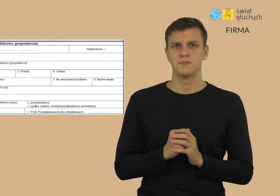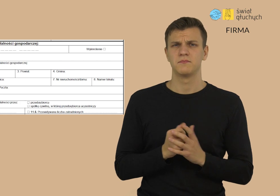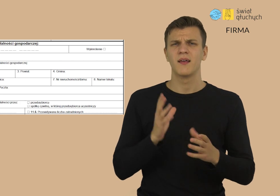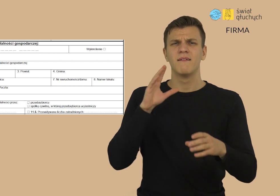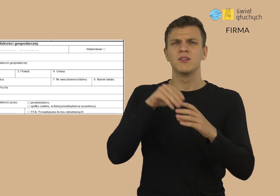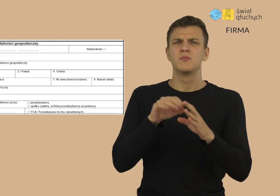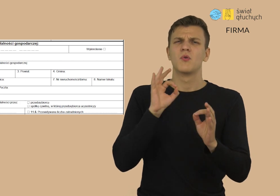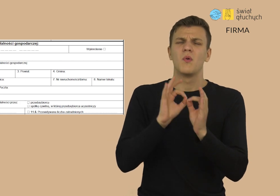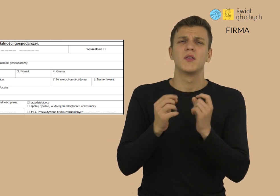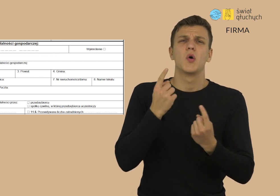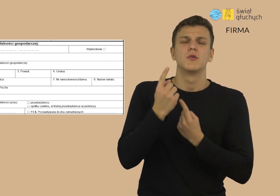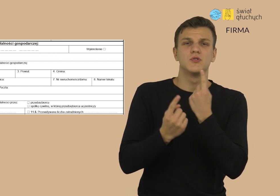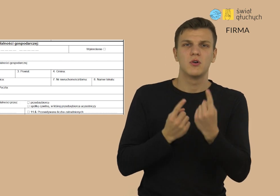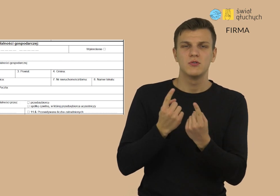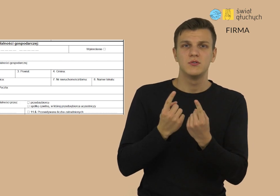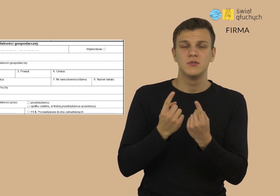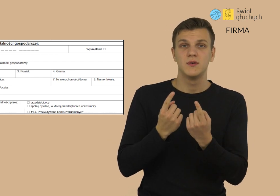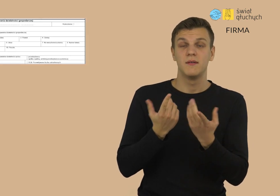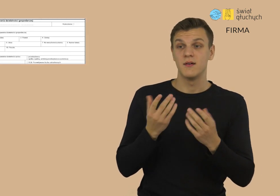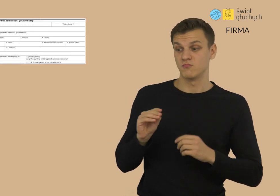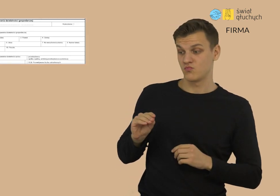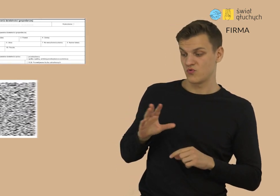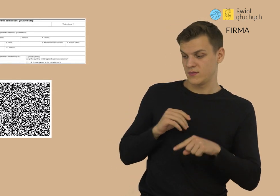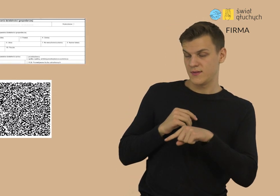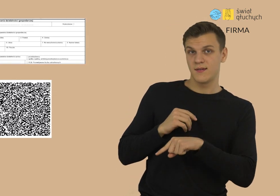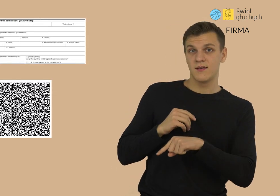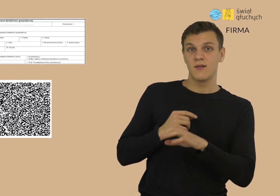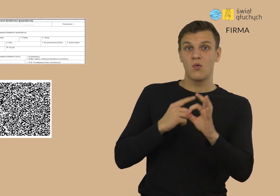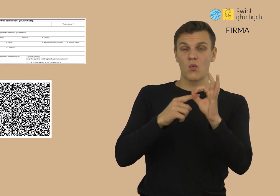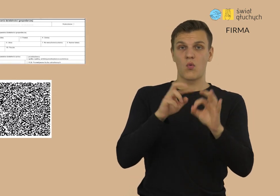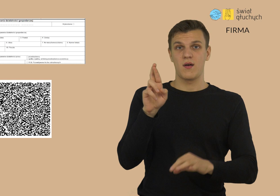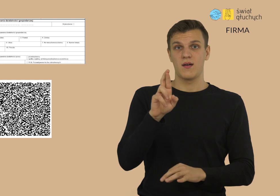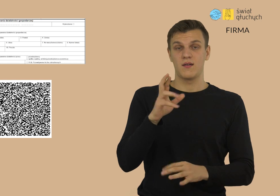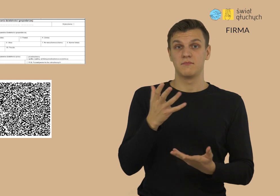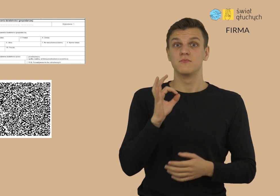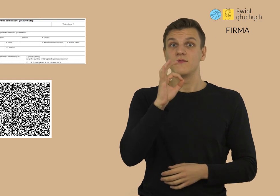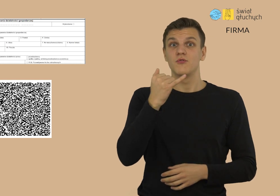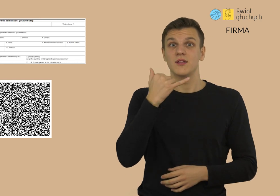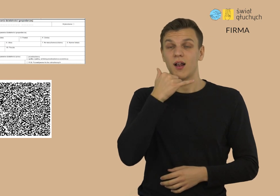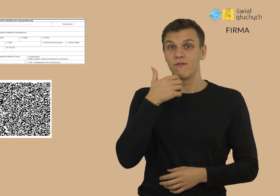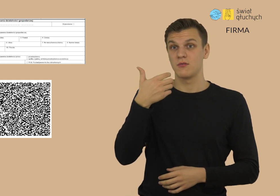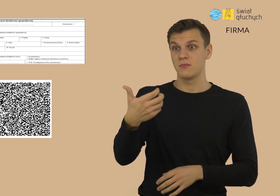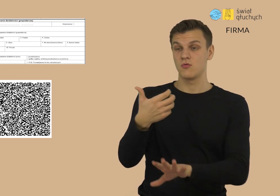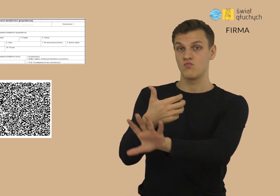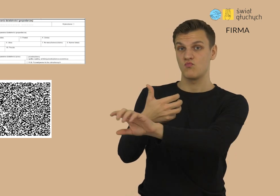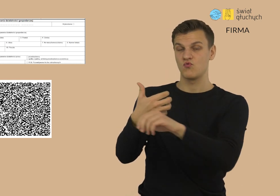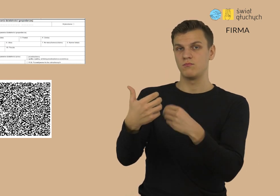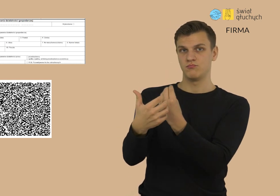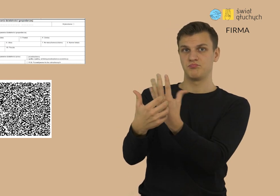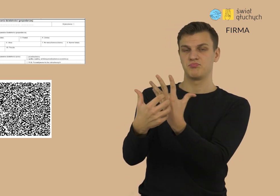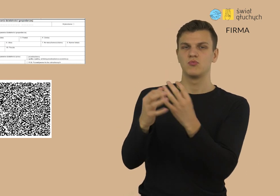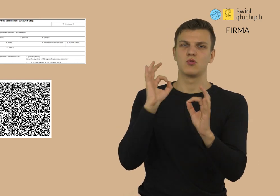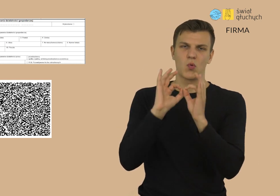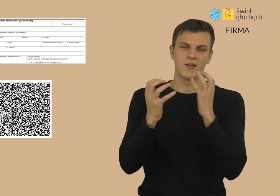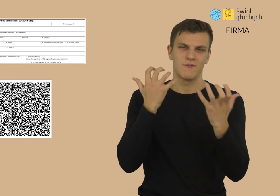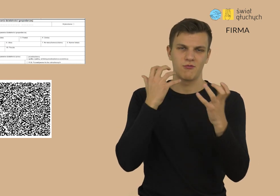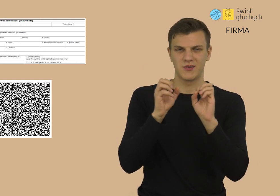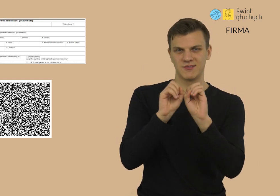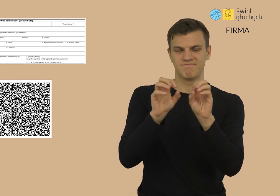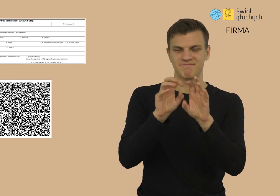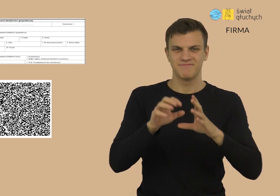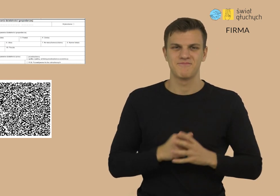znajdziesz jeśli np. telefonem zeskanujesz widoczny kod QR.